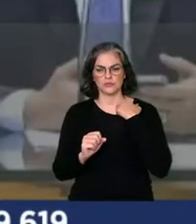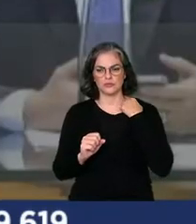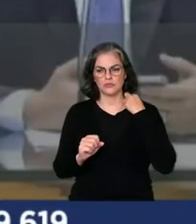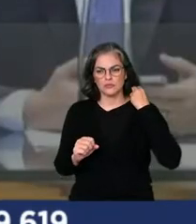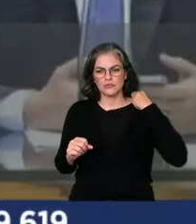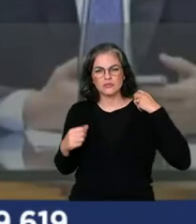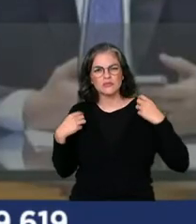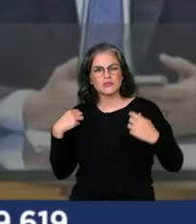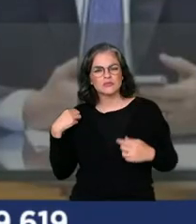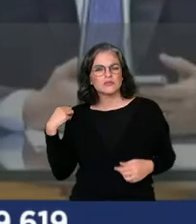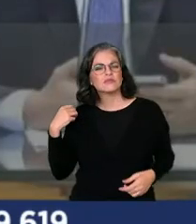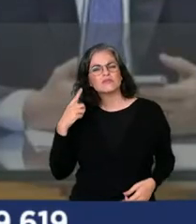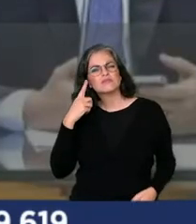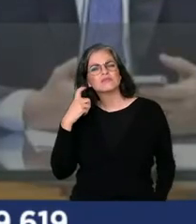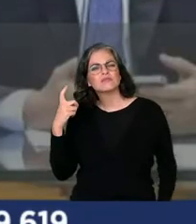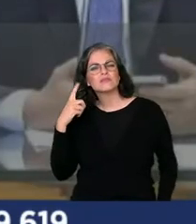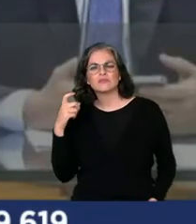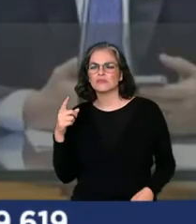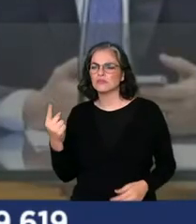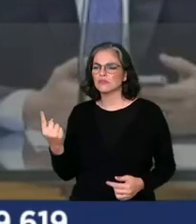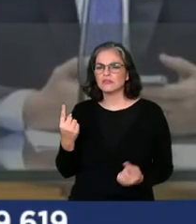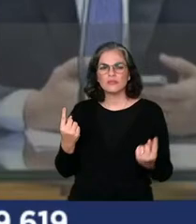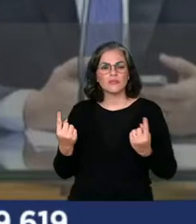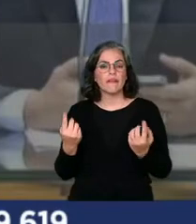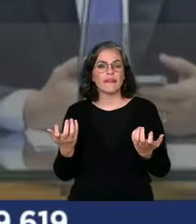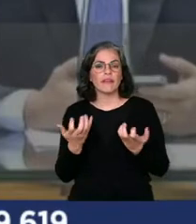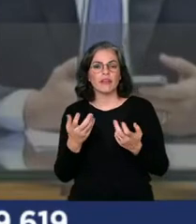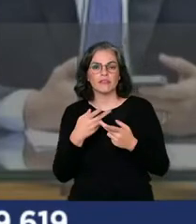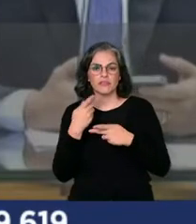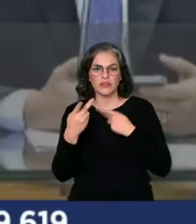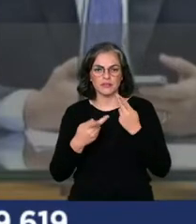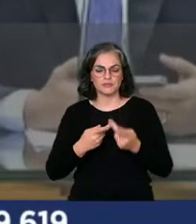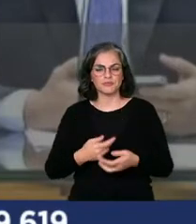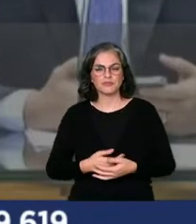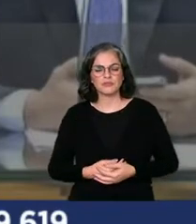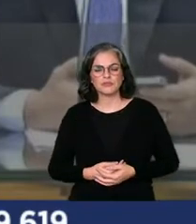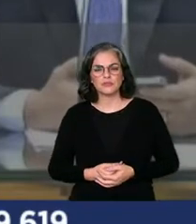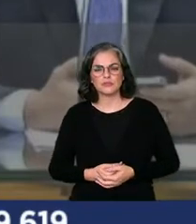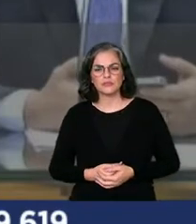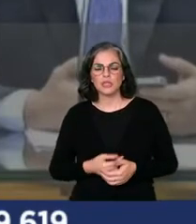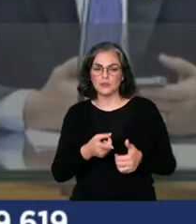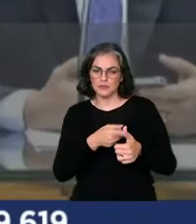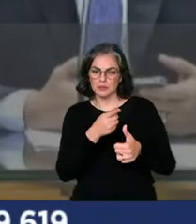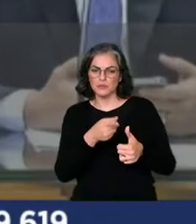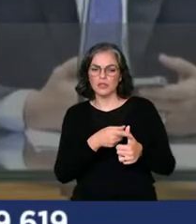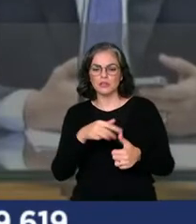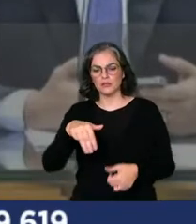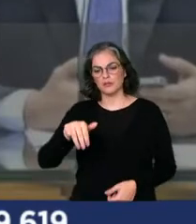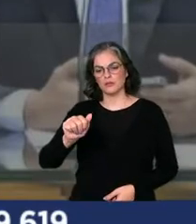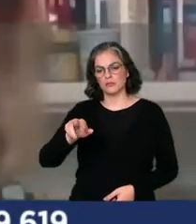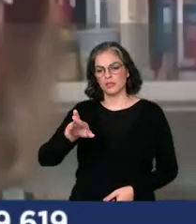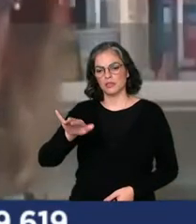POIS NÃO, DEPUTADO BOSCO. -- [DEPUTADO]: PRESIDENTE, GOSTARIA DE FALAR PELO TEMPO... [DEPUTADA]:... -- [PRESIDENTE]: EU JÁ-JÁPASSO PARA VOSSA EXCELÊNCIA NA LIDERANÇA DO